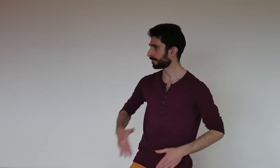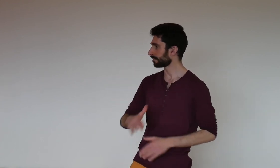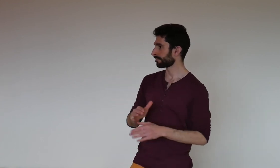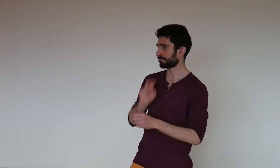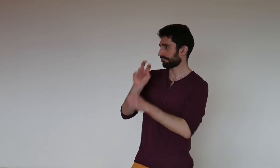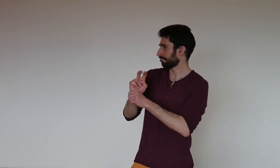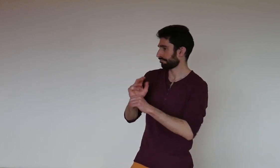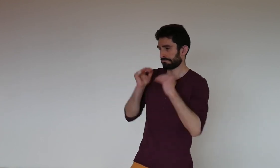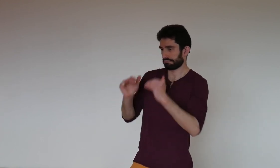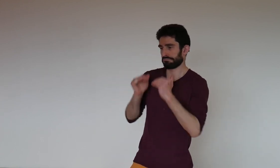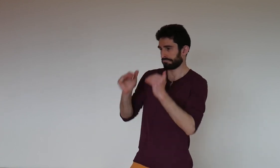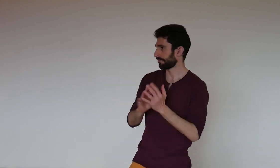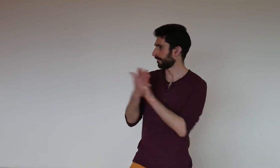le reste du corps ne change pas.